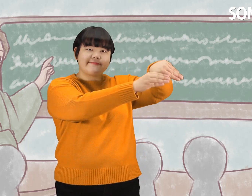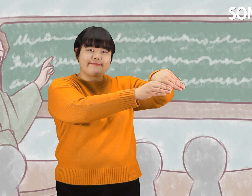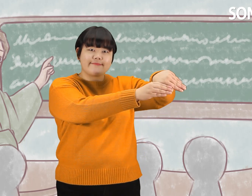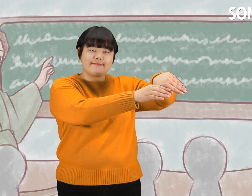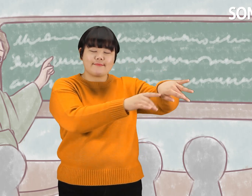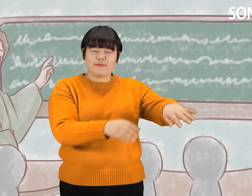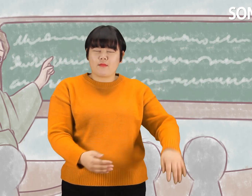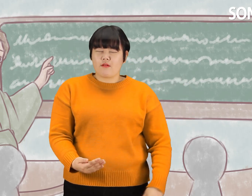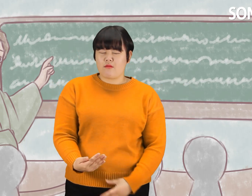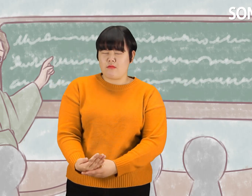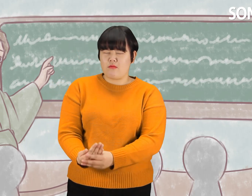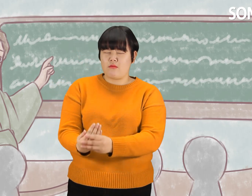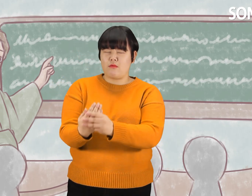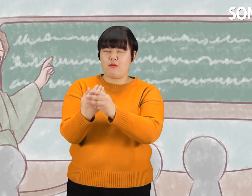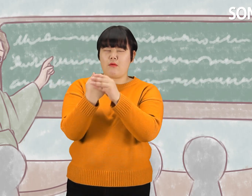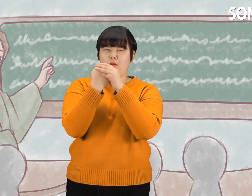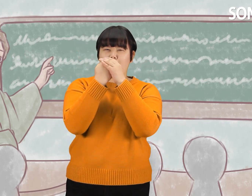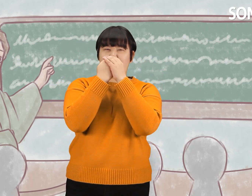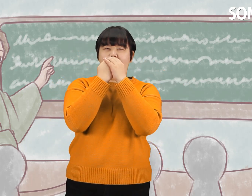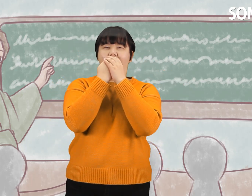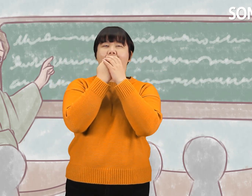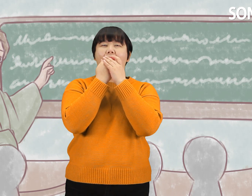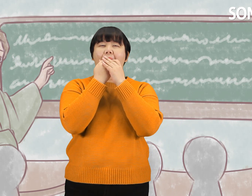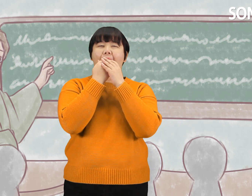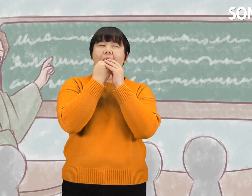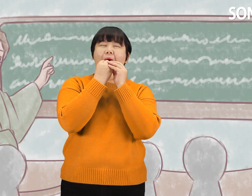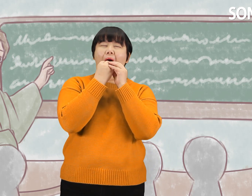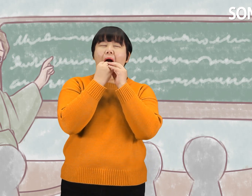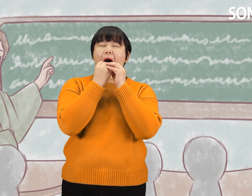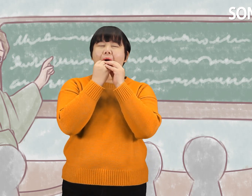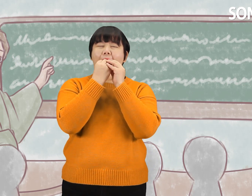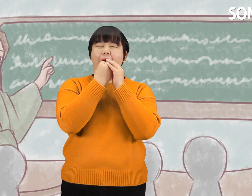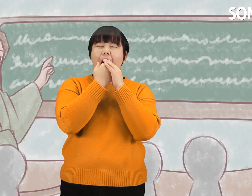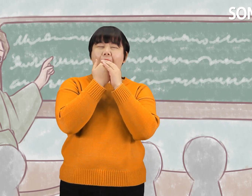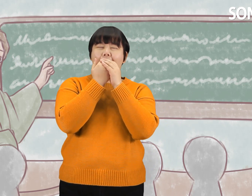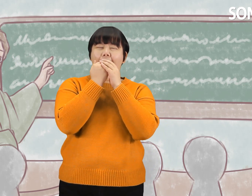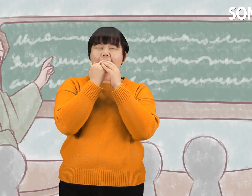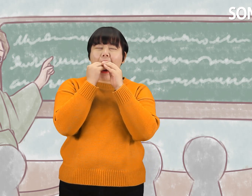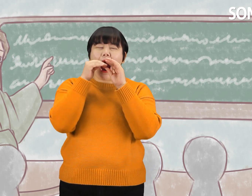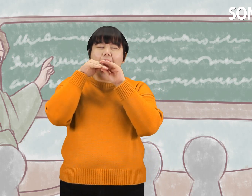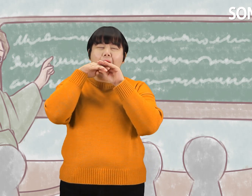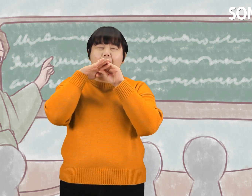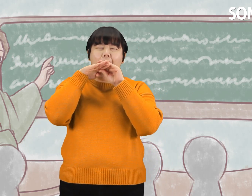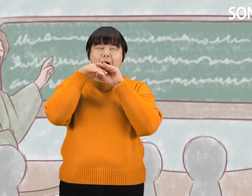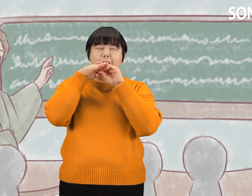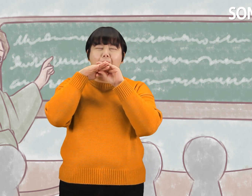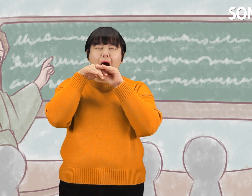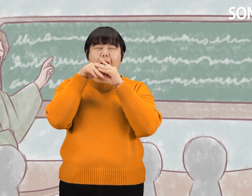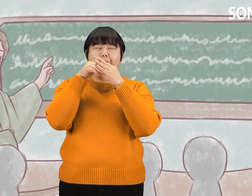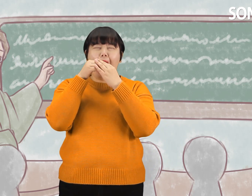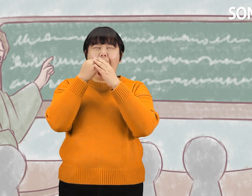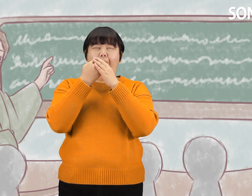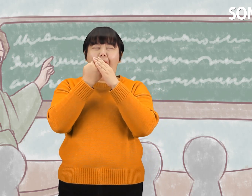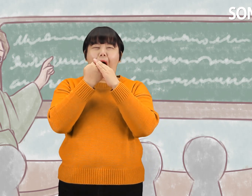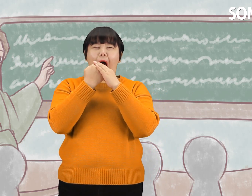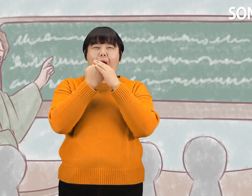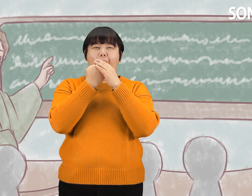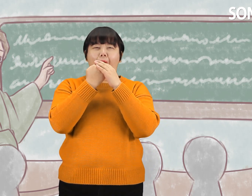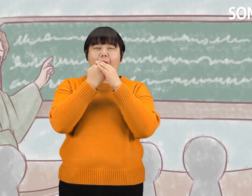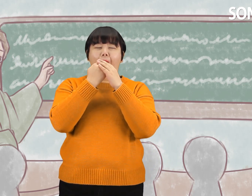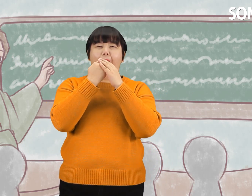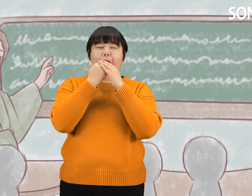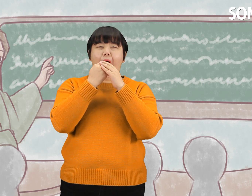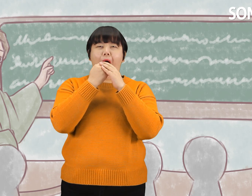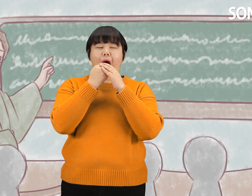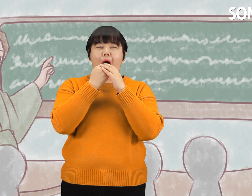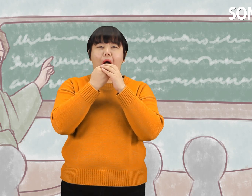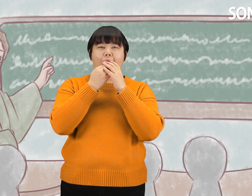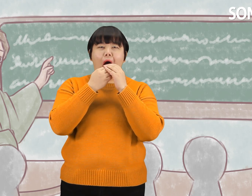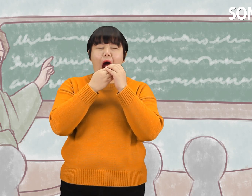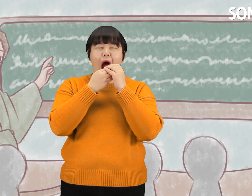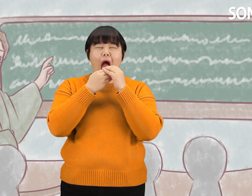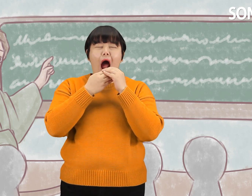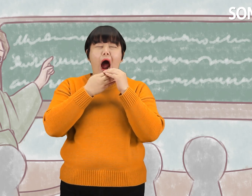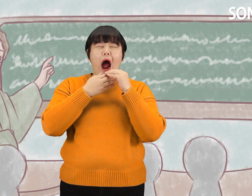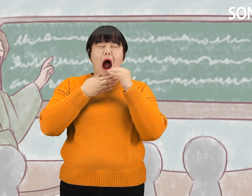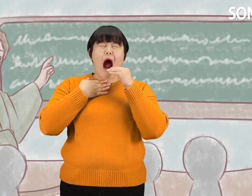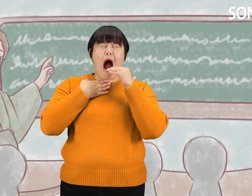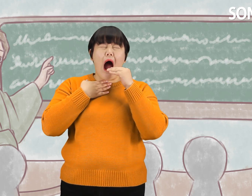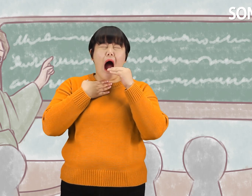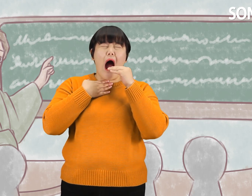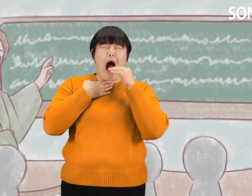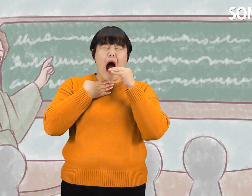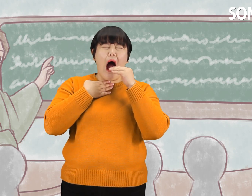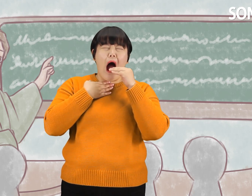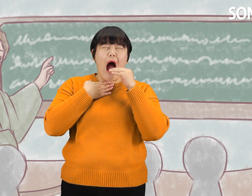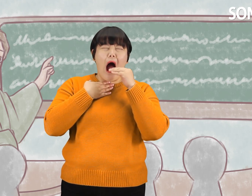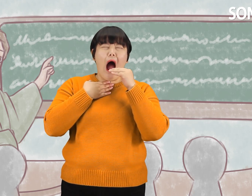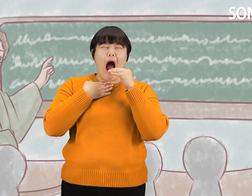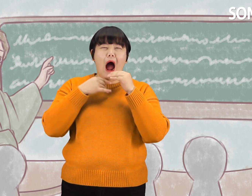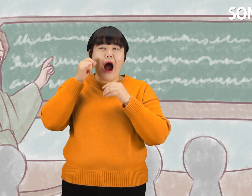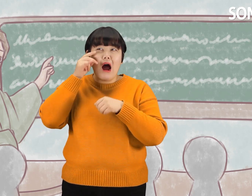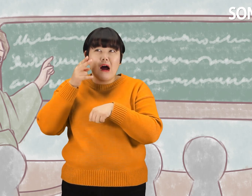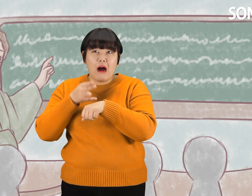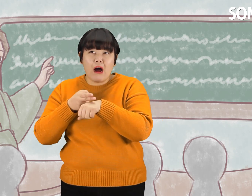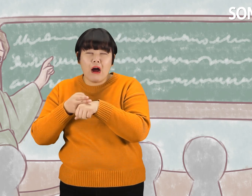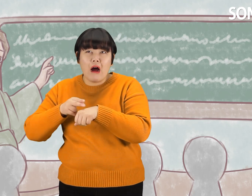ついにヘレンは少しずつ話をすることができるようになりました。